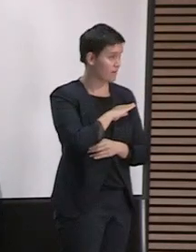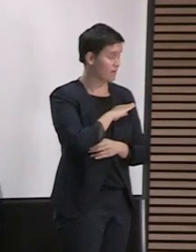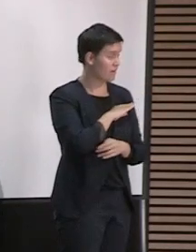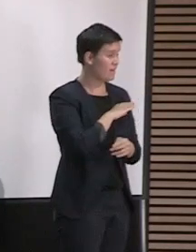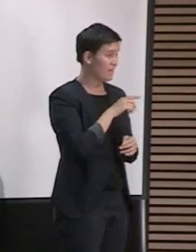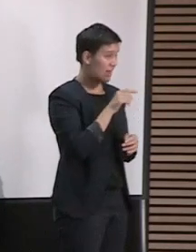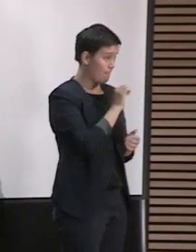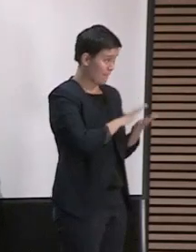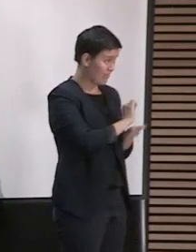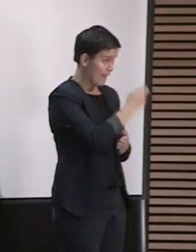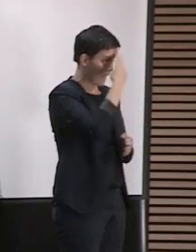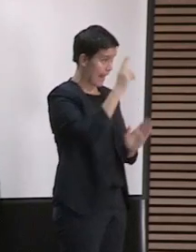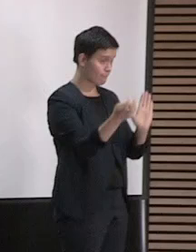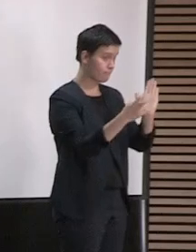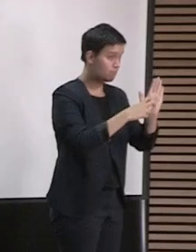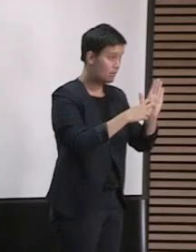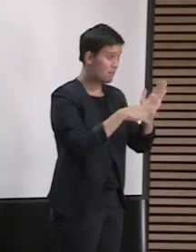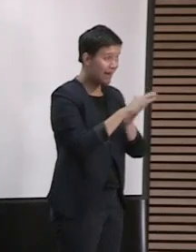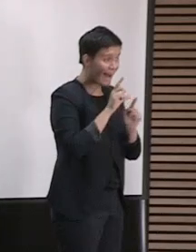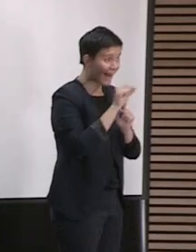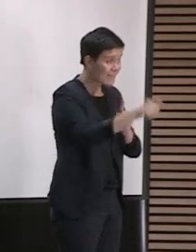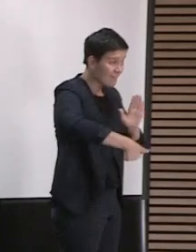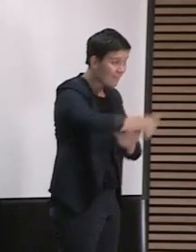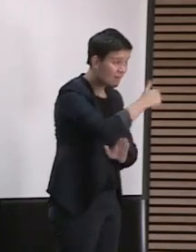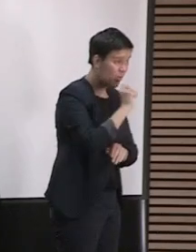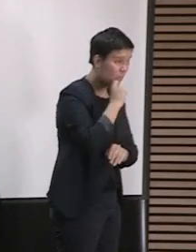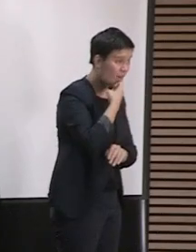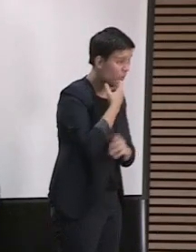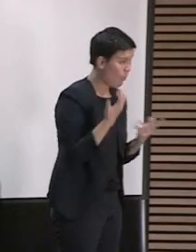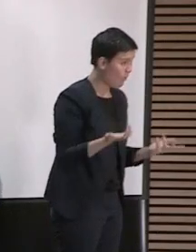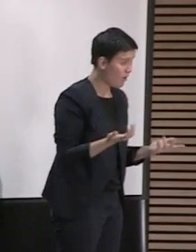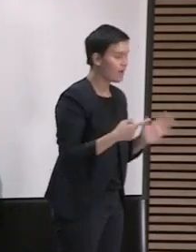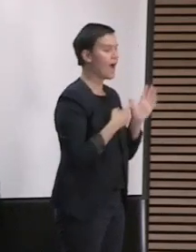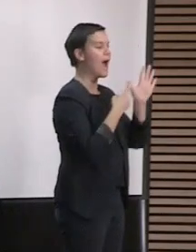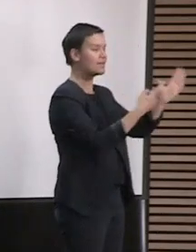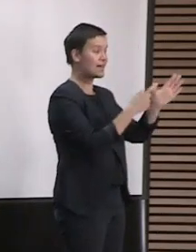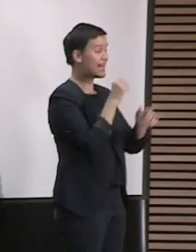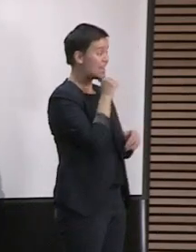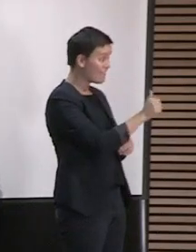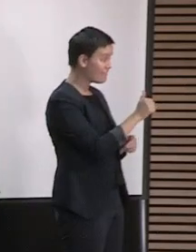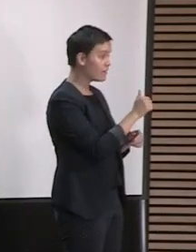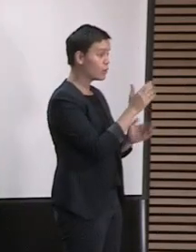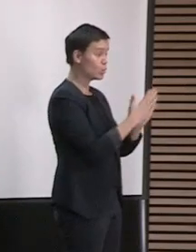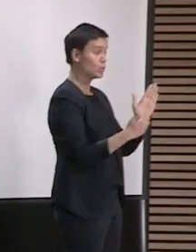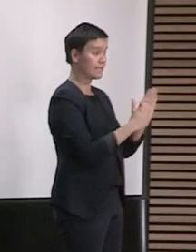tetahi o o ratau whanau, ko koe.